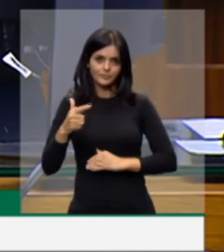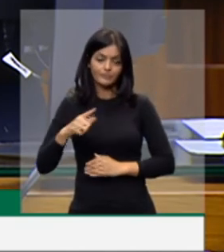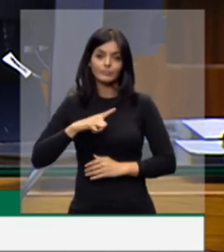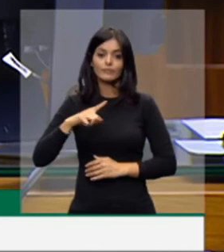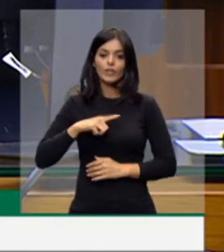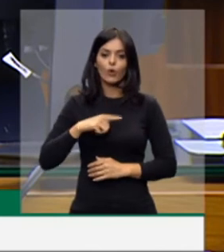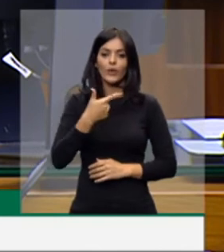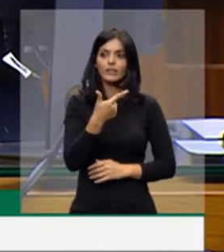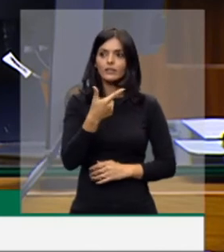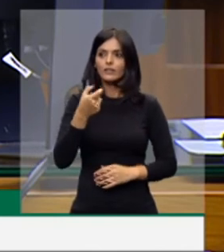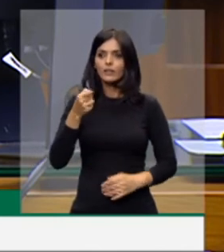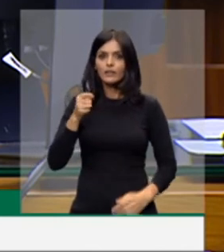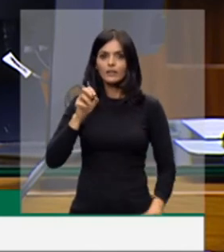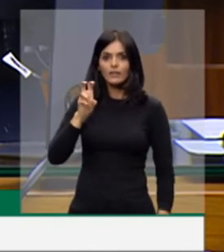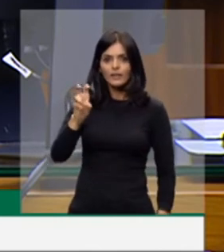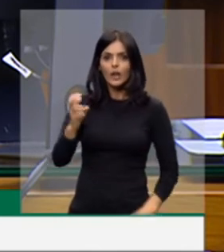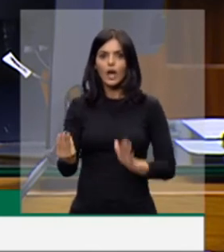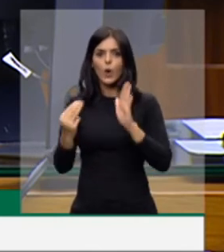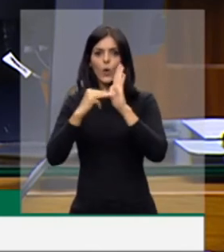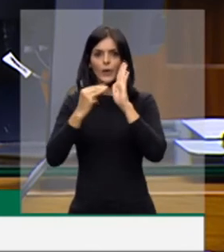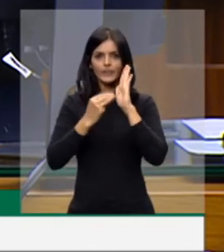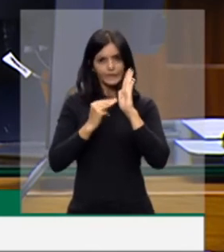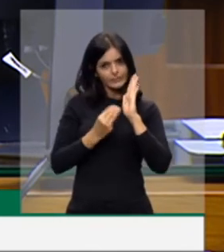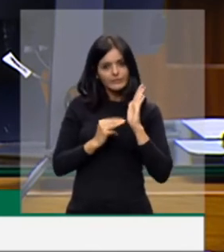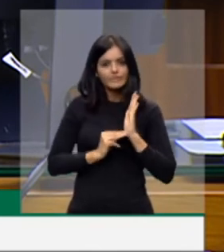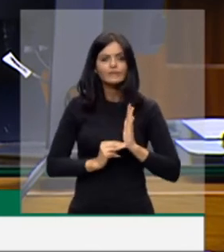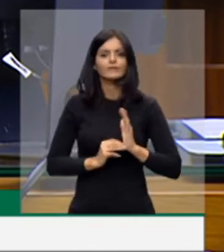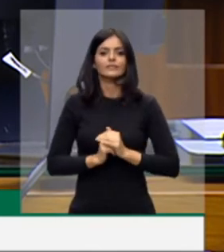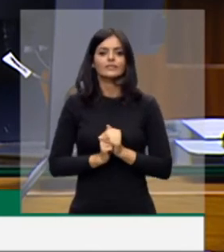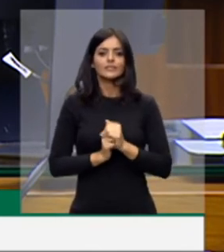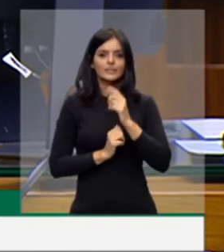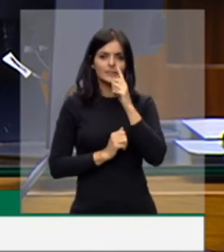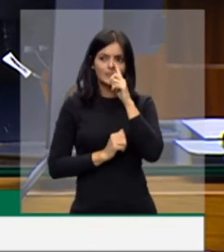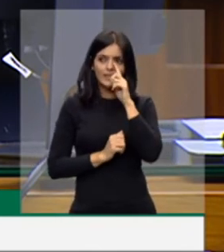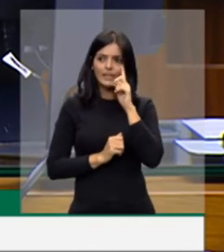NÚCLEO BRAÇO , EQUIPAMENTOS PESADOS, E DÁ OUTRAS PROVIDÊ NCIAS, PENDENDO DE PARECER DA COMISSÃO MISTA, A MEDIDA